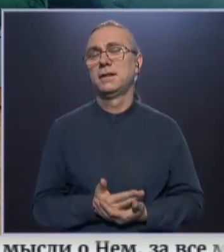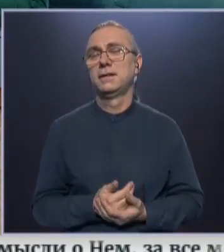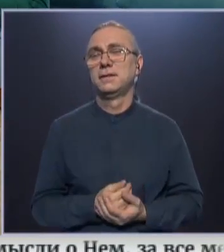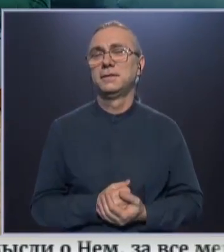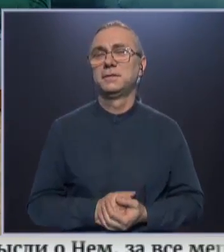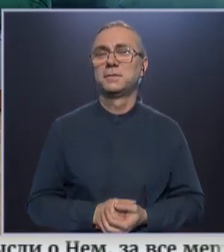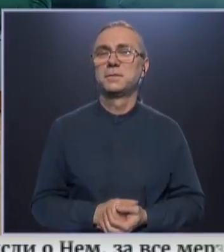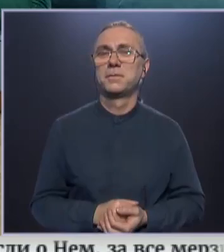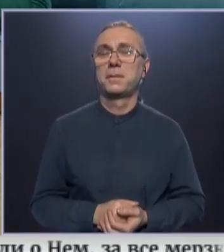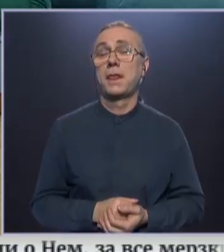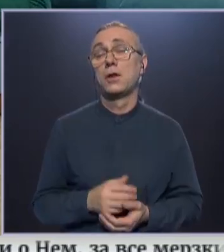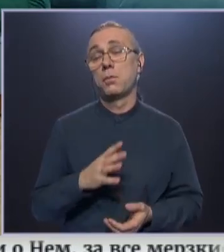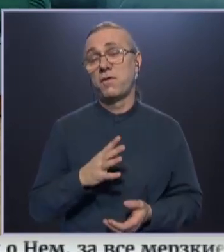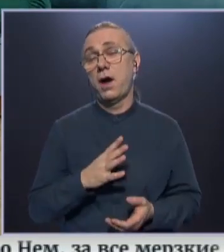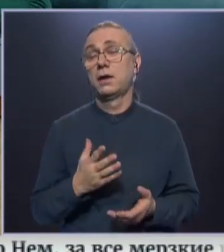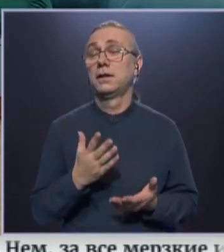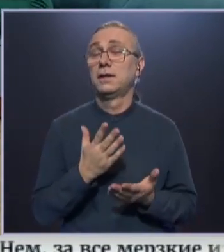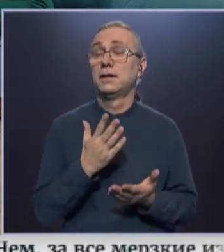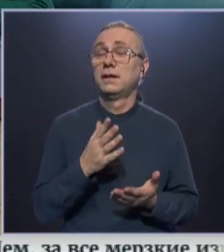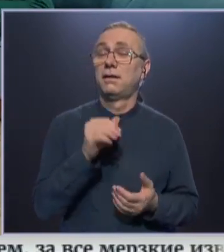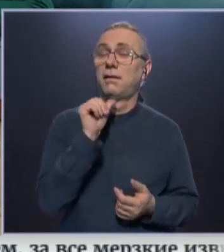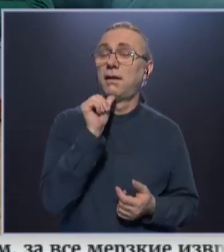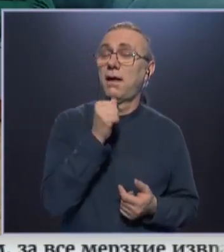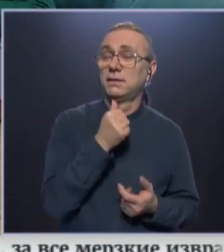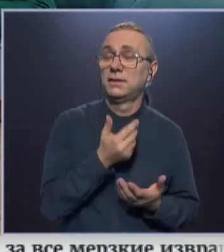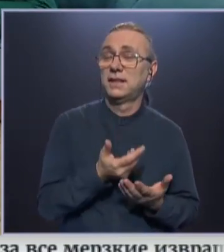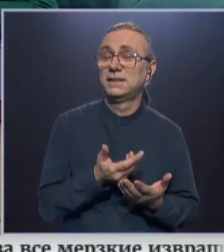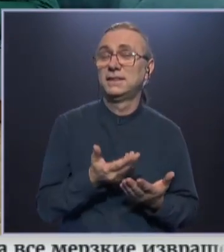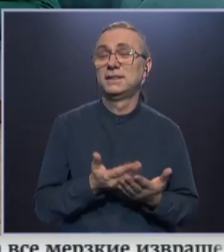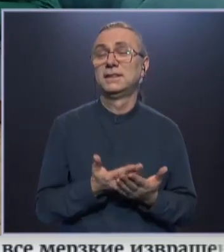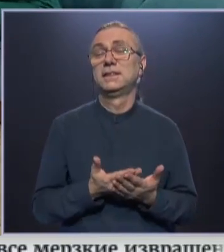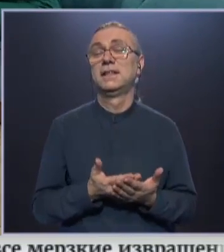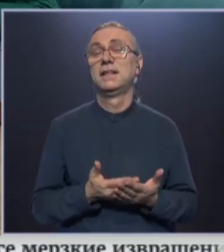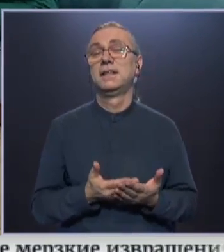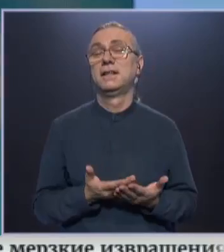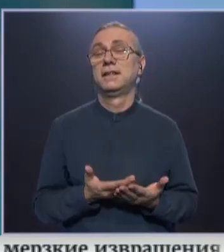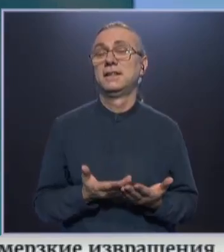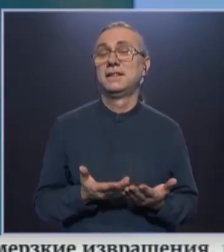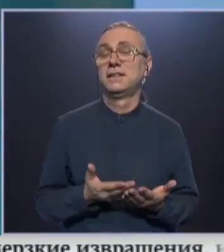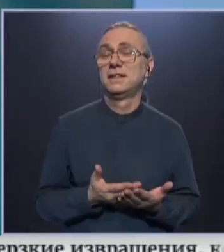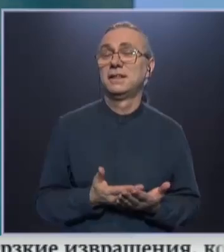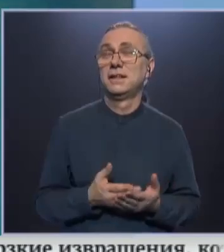некоторые ленность потому что сердце естественно обращаться к источнику всех благ и не Бог нуждается